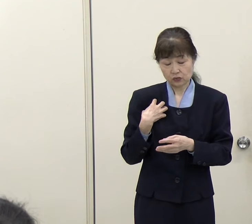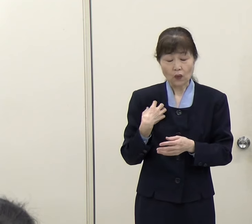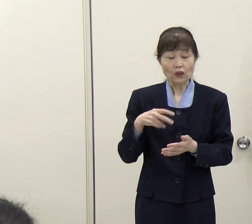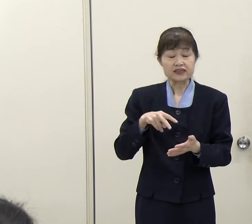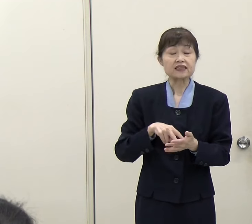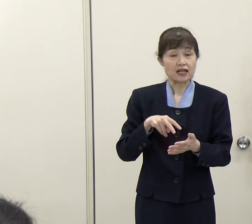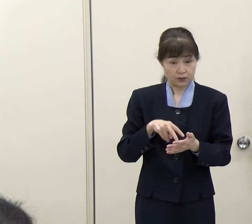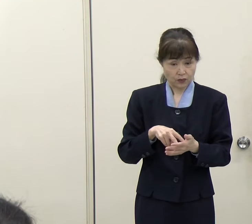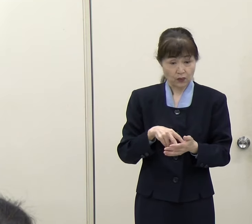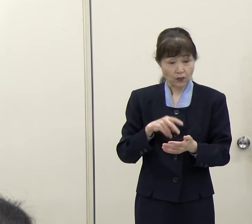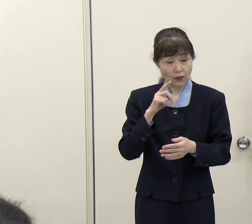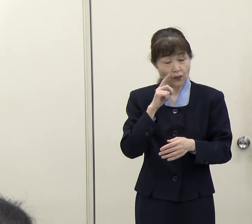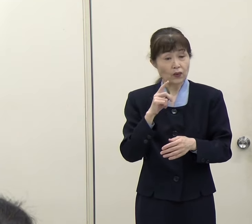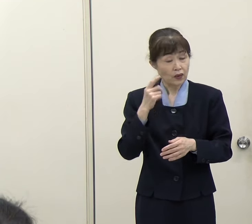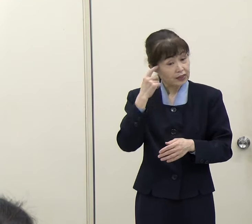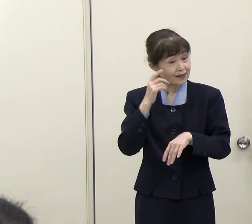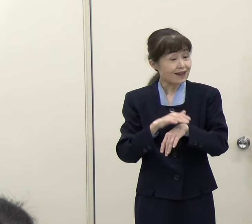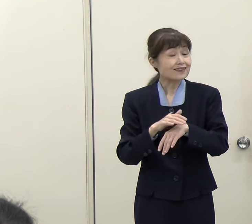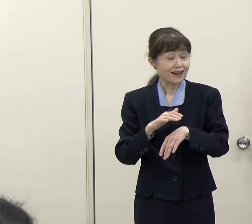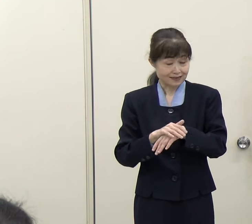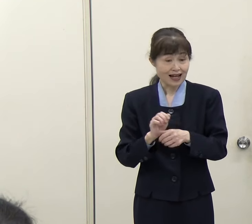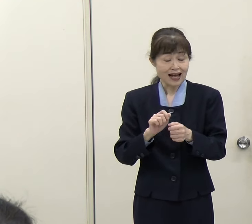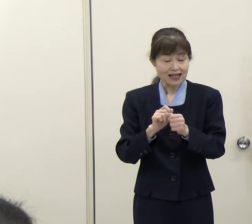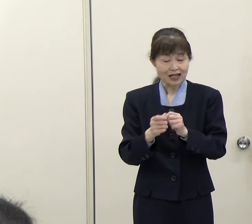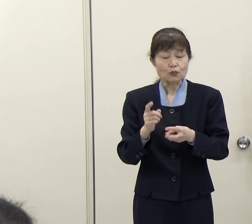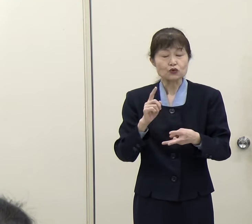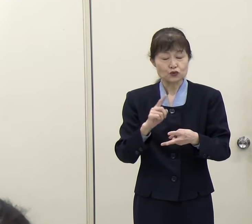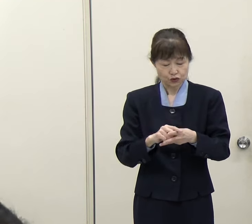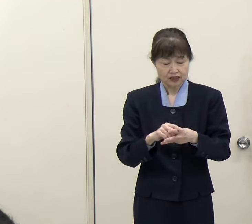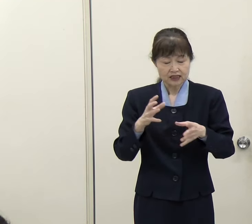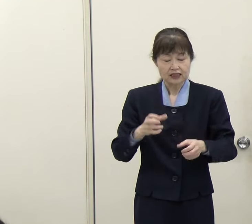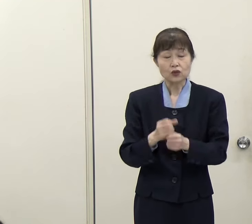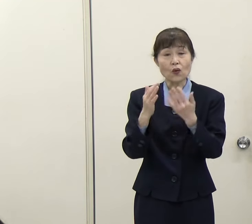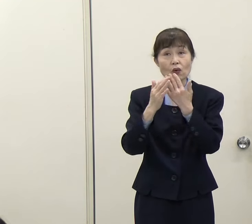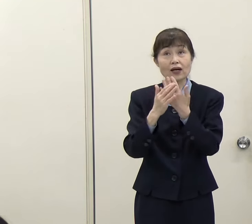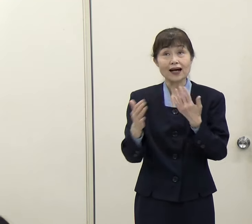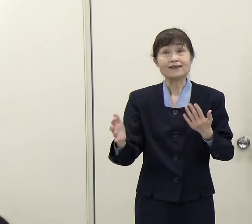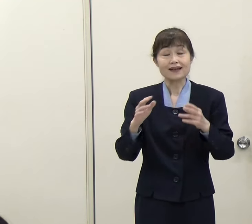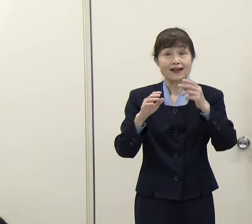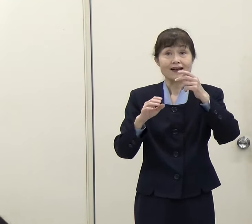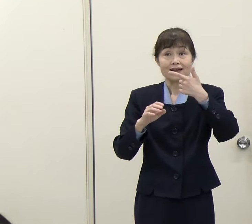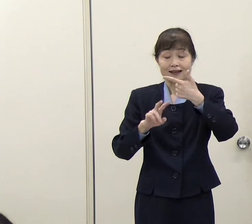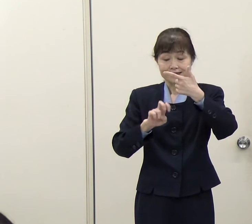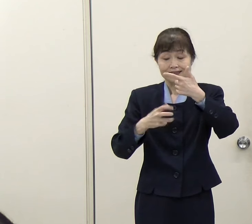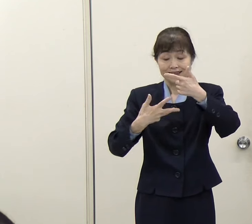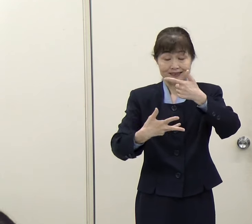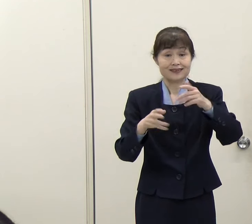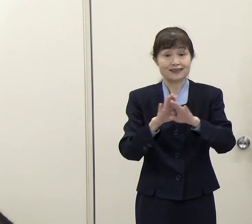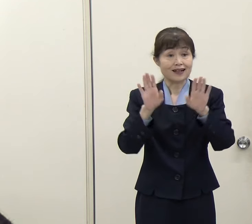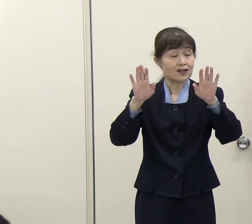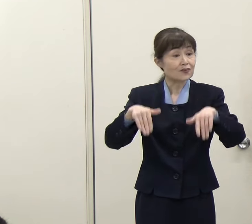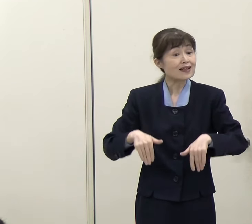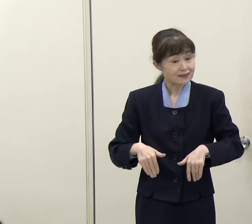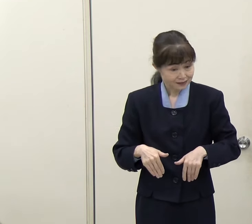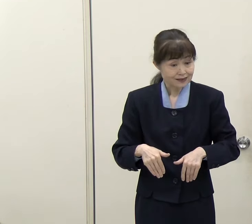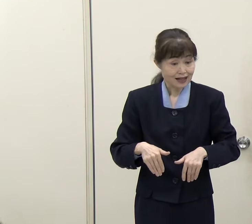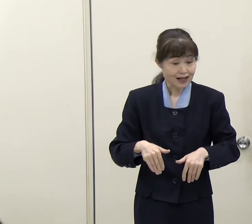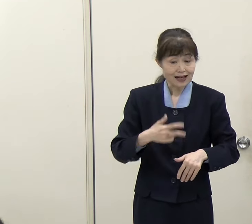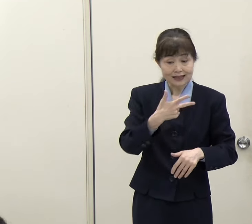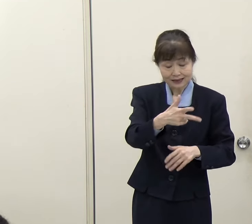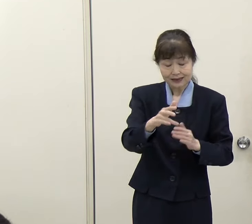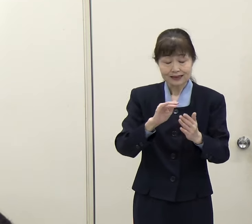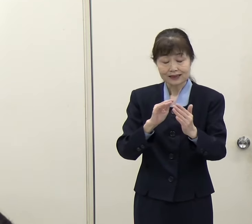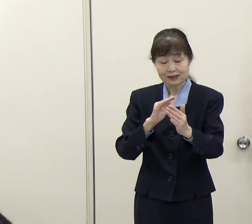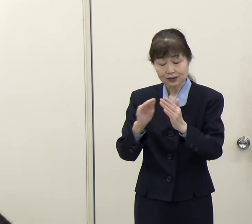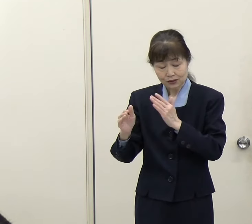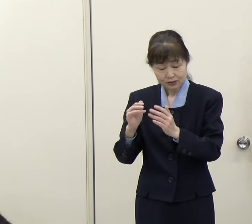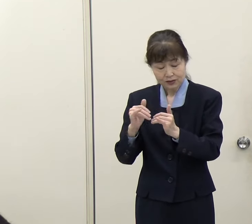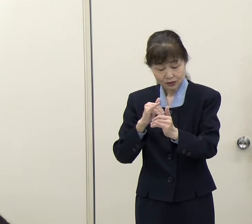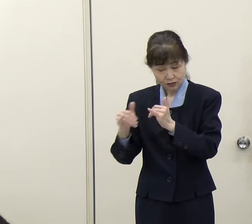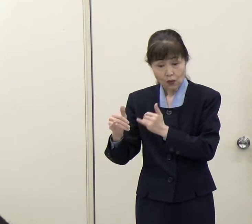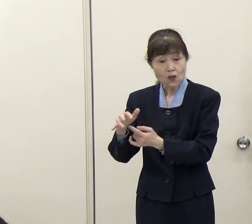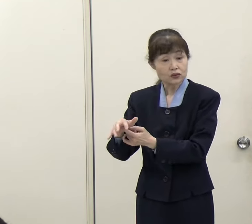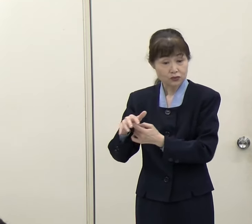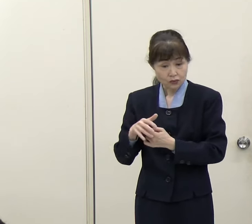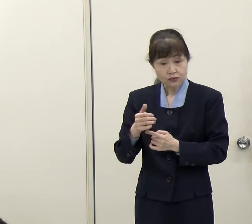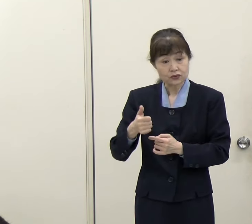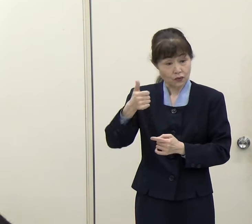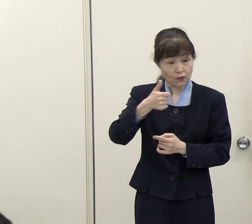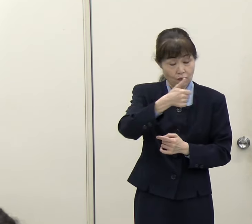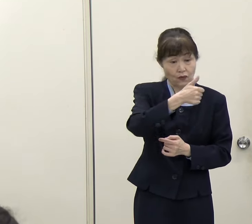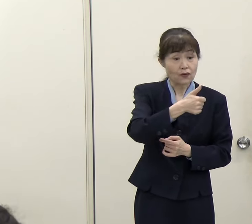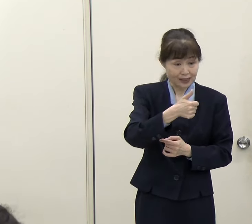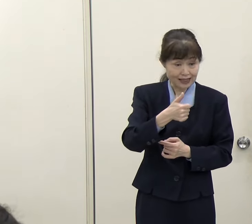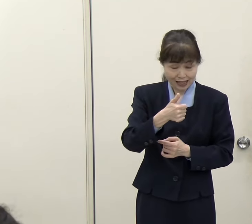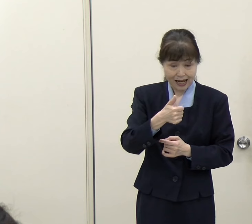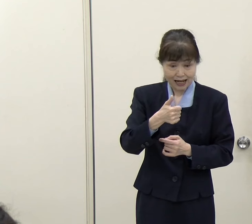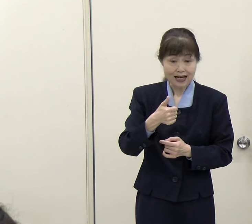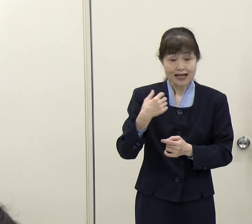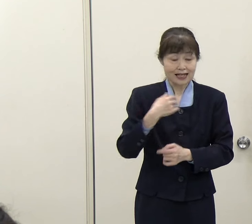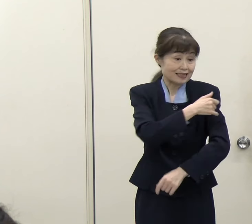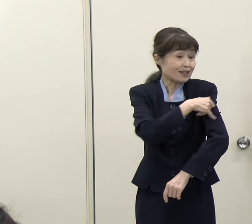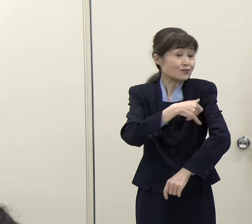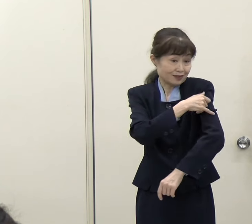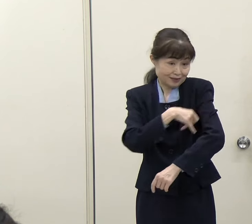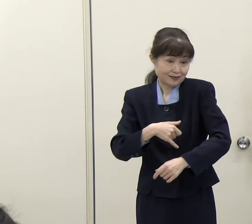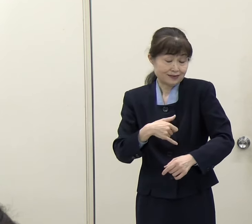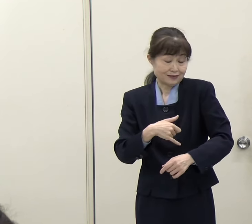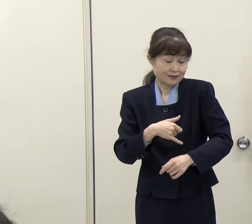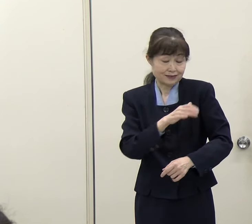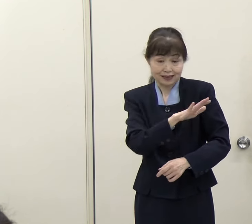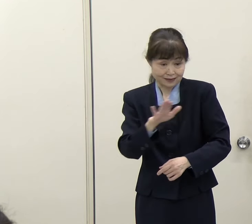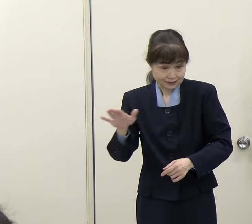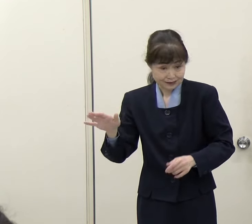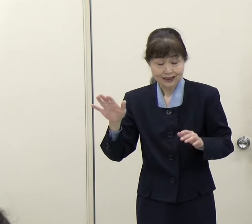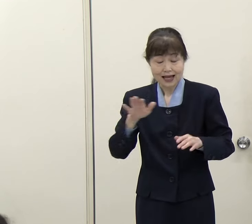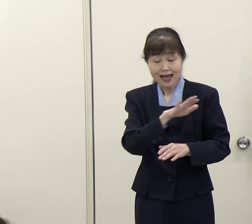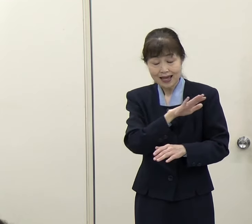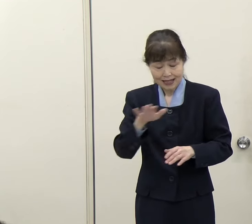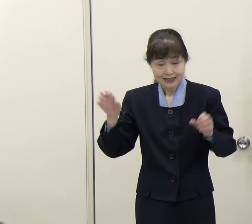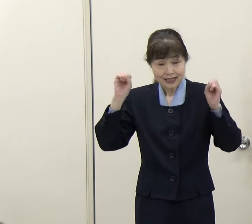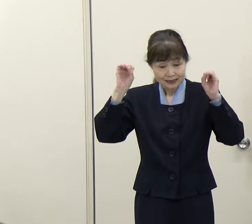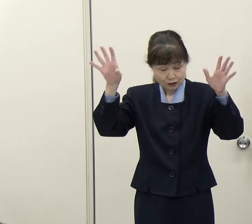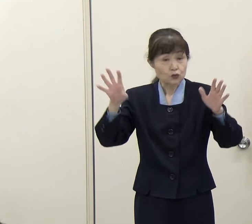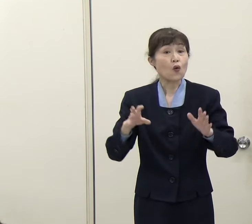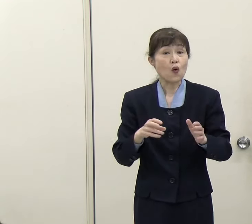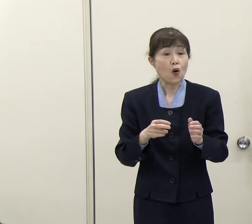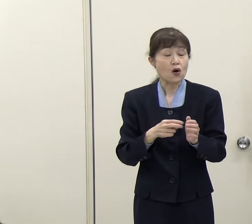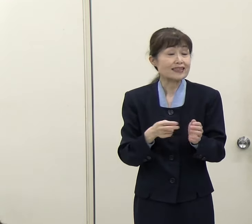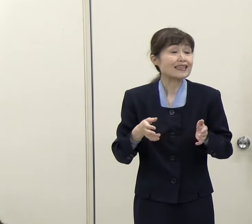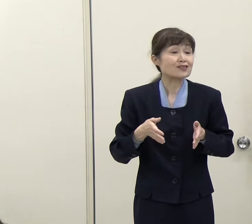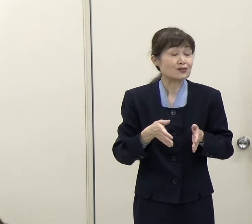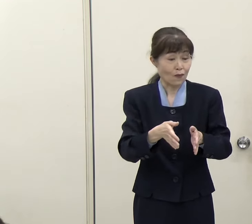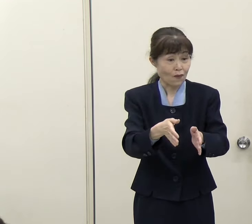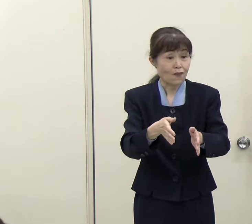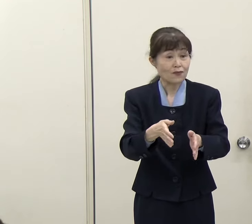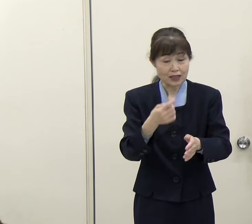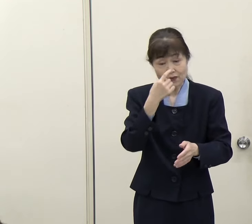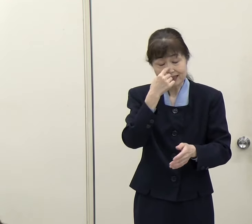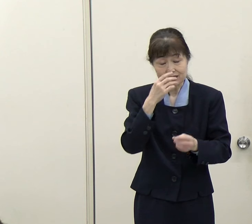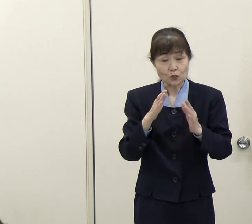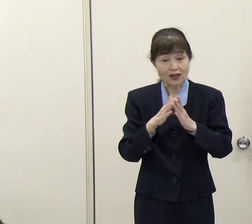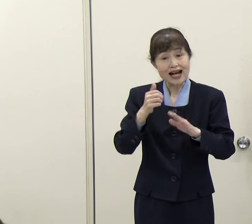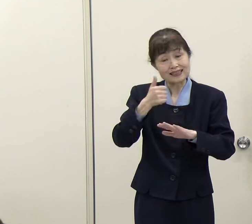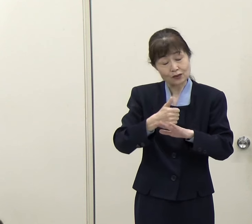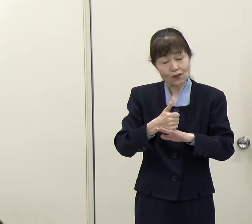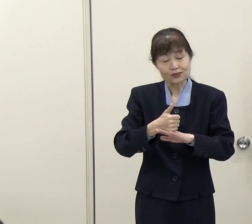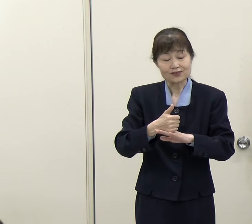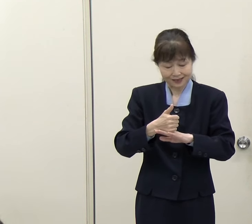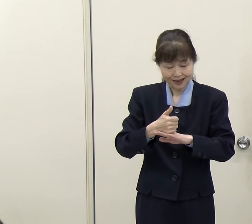（知事）株主総会が２８日にあり、沿線市町村首長の皆様とともに、私も取締役会長として出席しました。